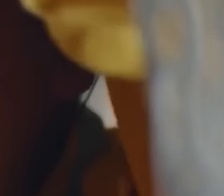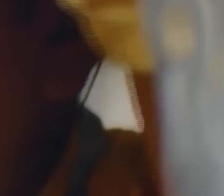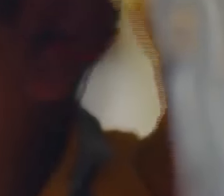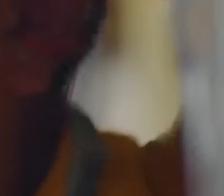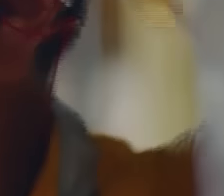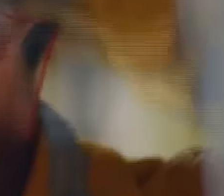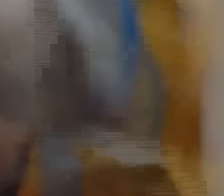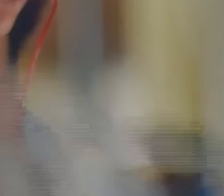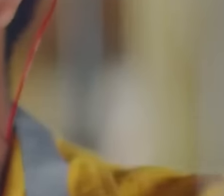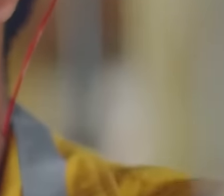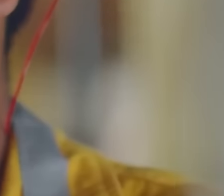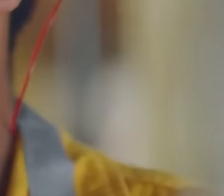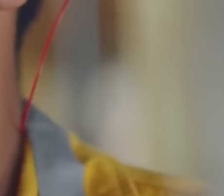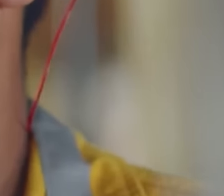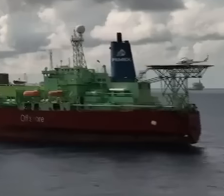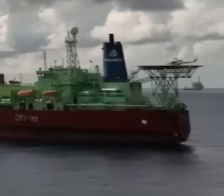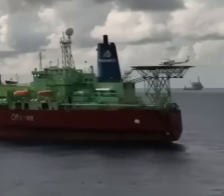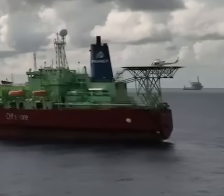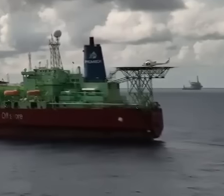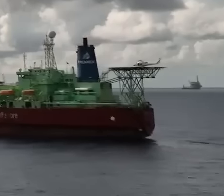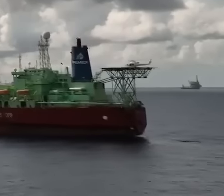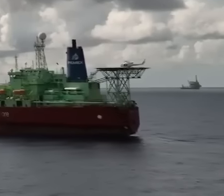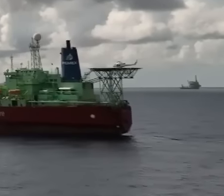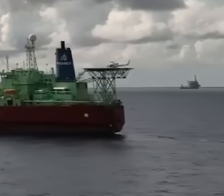Aquí estamos por voluntad del pueblo de México,